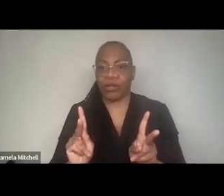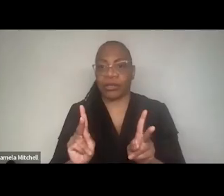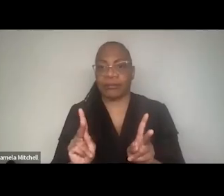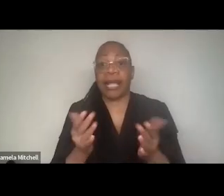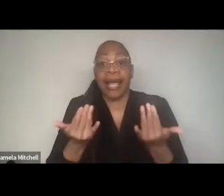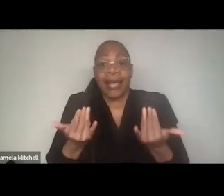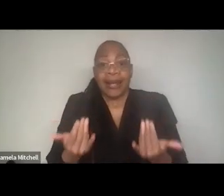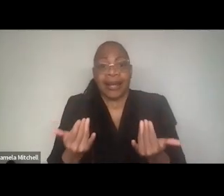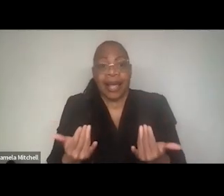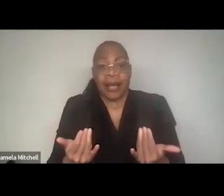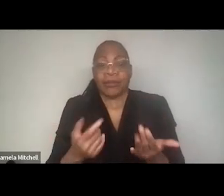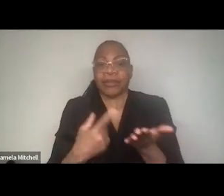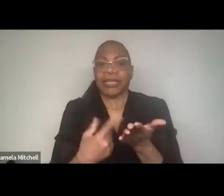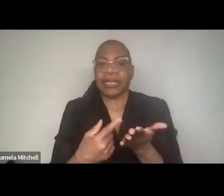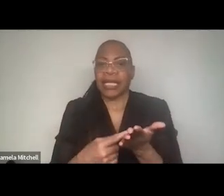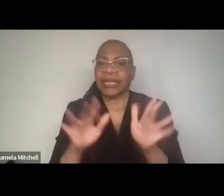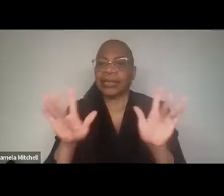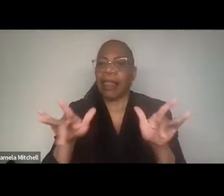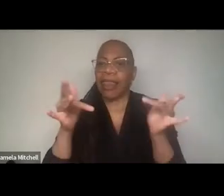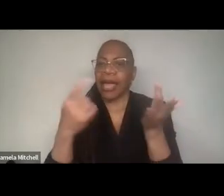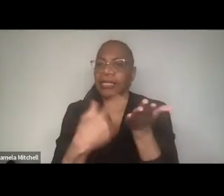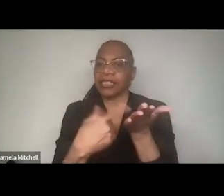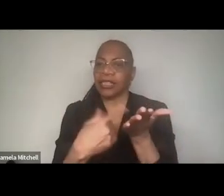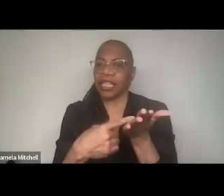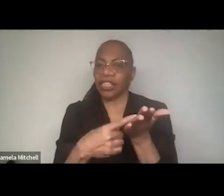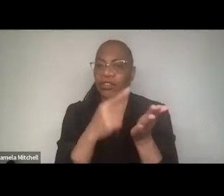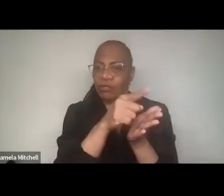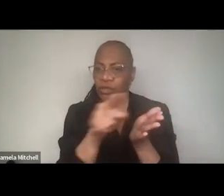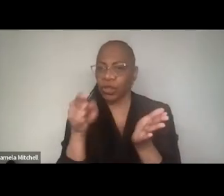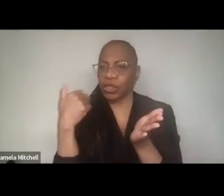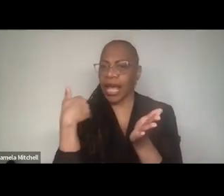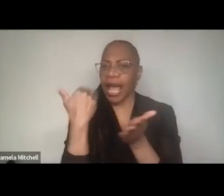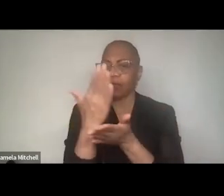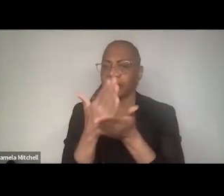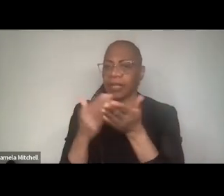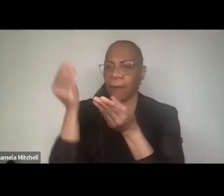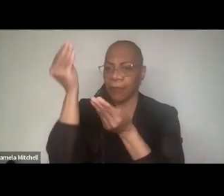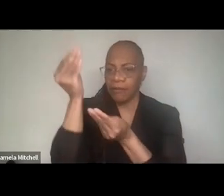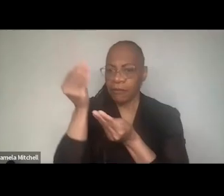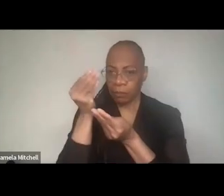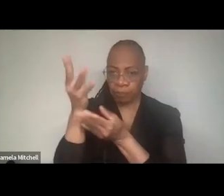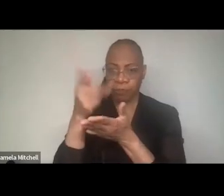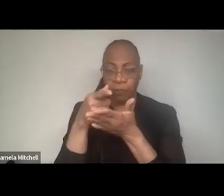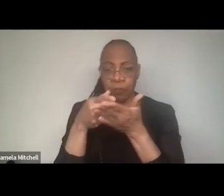Y solo hablaré de estos temas ligeramente, porque quiero que todos ustedes tengan algo de contexto sobre cómo se ven las listas de la SSA